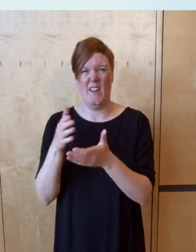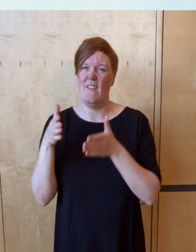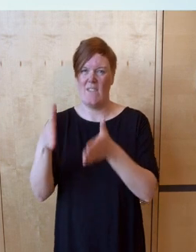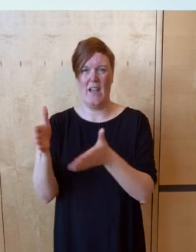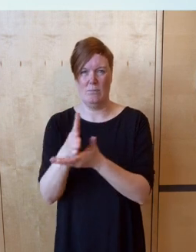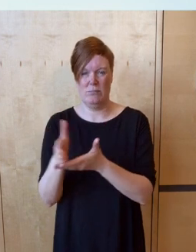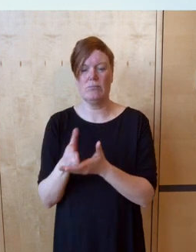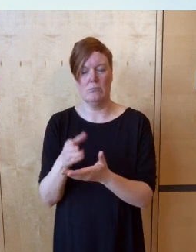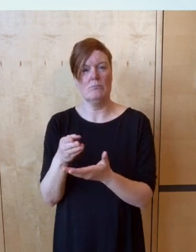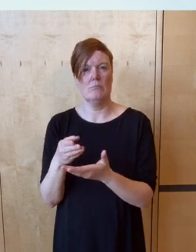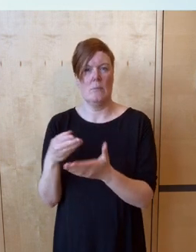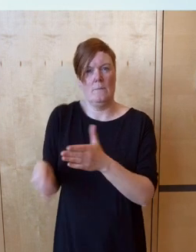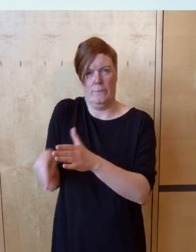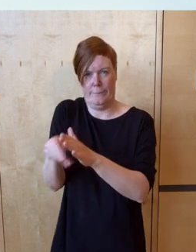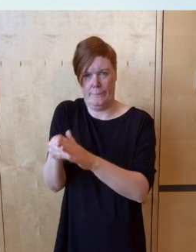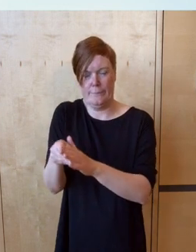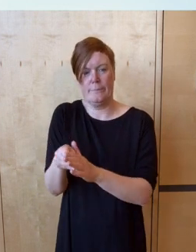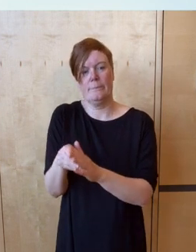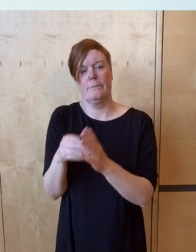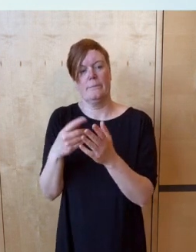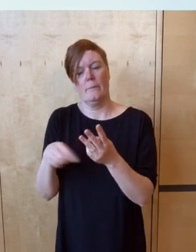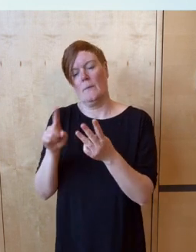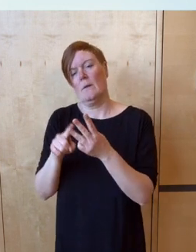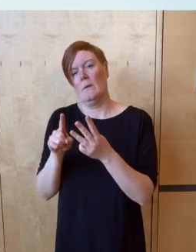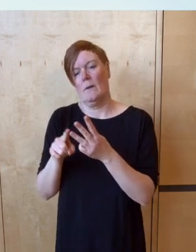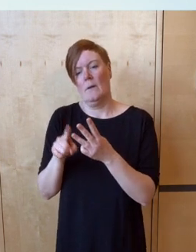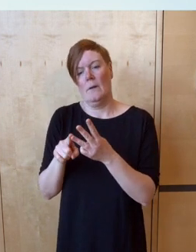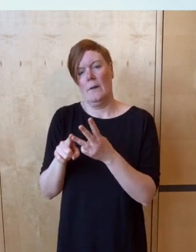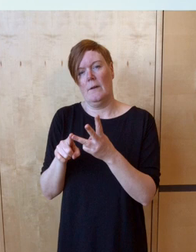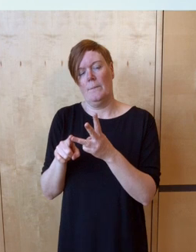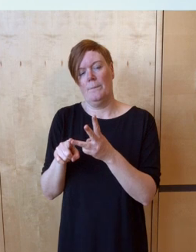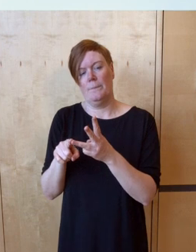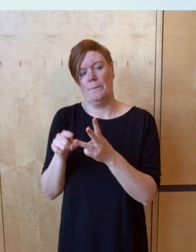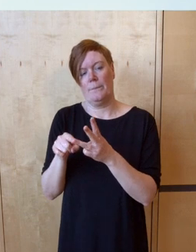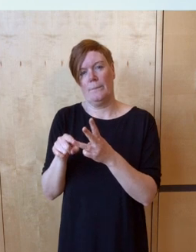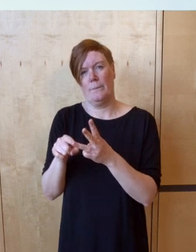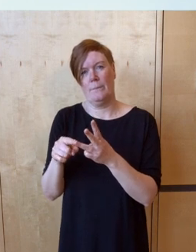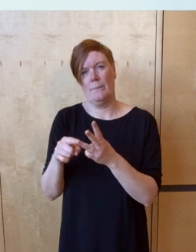Och för grundskolenämnden Bouppteckning för sitt underskott gällande skolskjuts